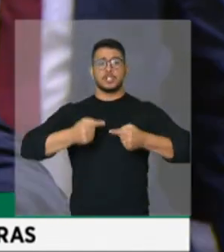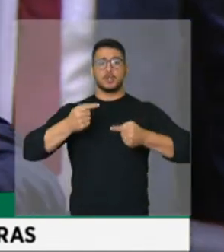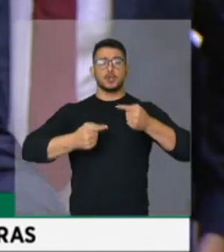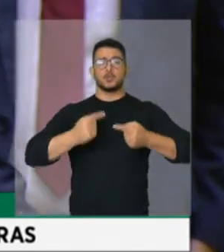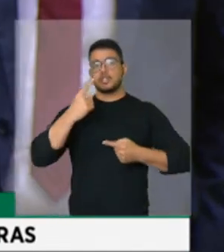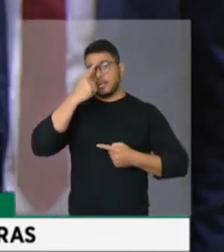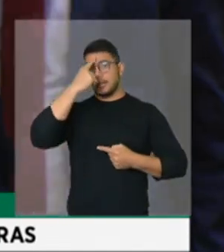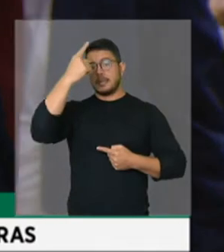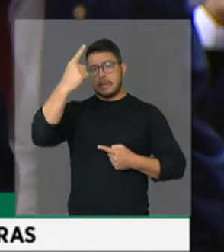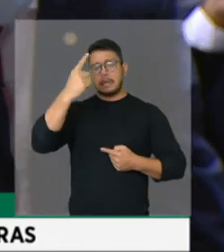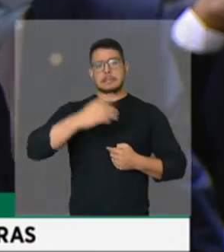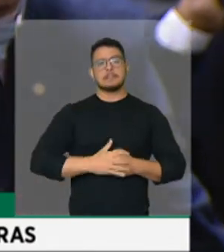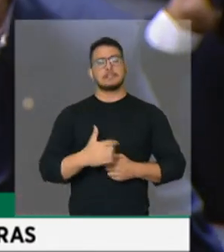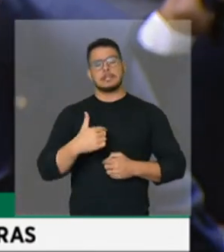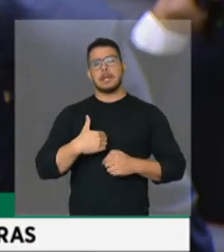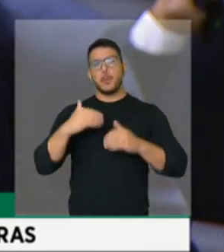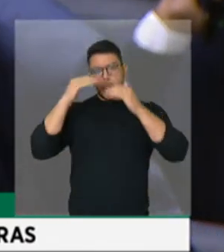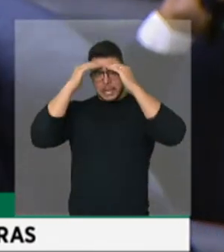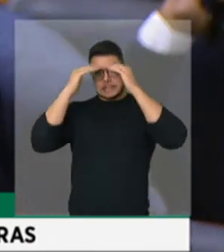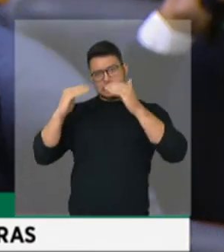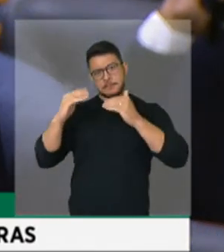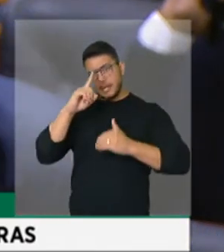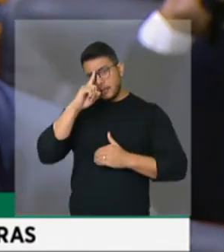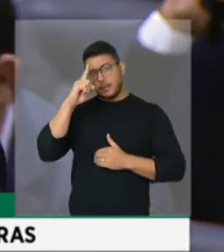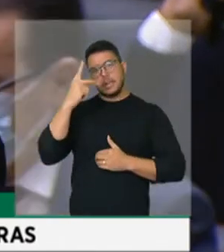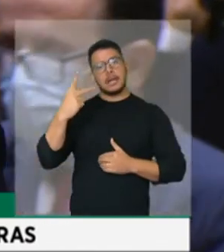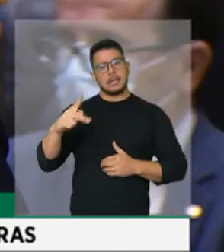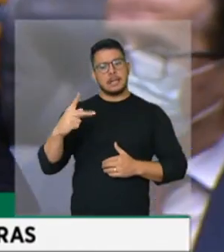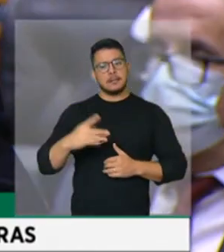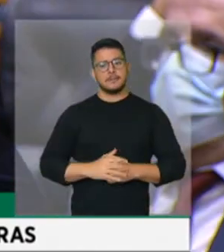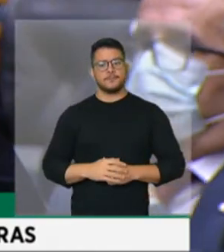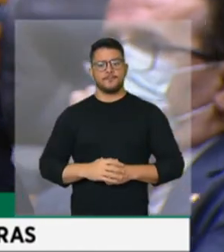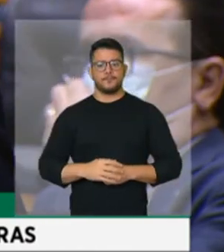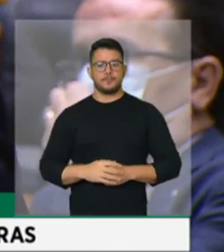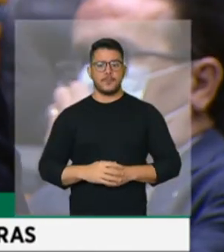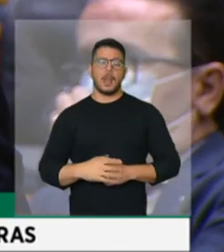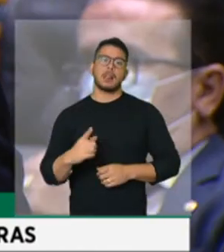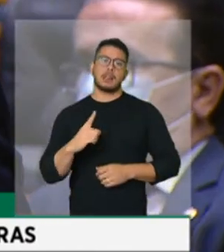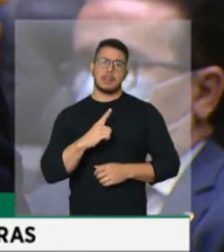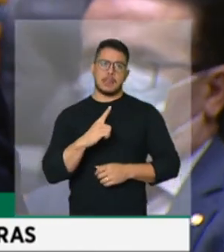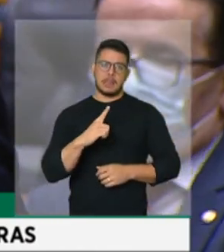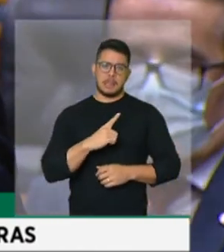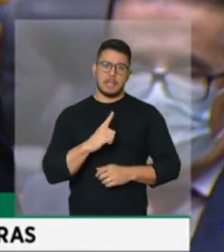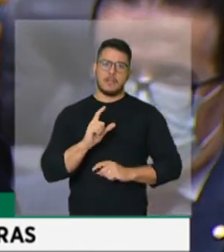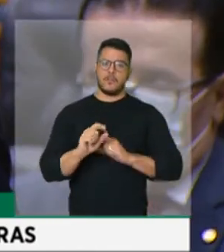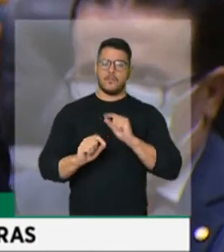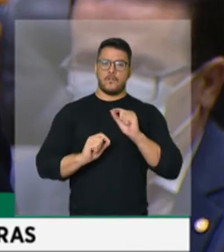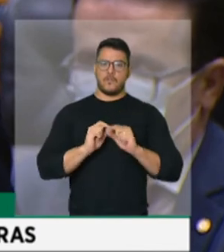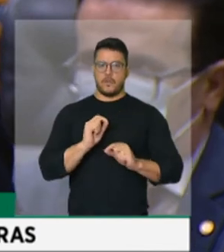IDEIAS DOS MEUS ADVERSÁRIOS. TIVE TODA GENTILEZA DE RECEBER ATRAVÀS DE UM PEDIDO DO DEPUTADO MARCELO FREIXO TODOS